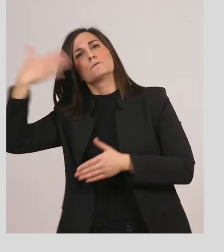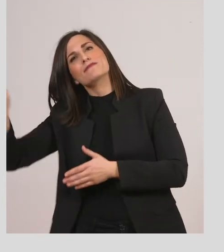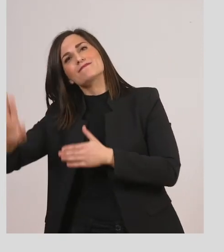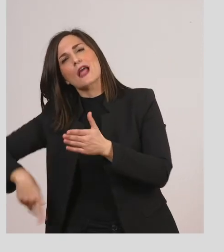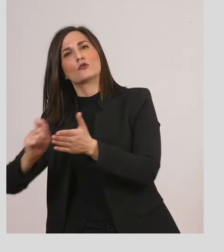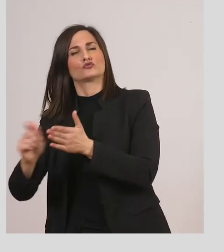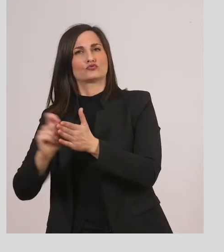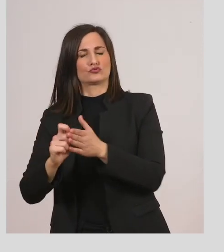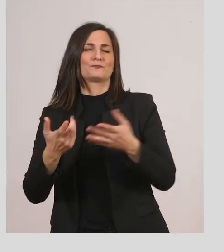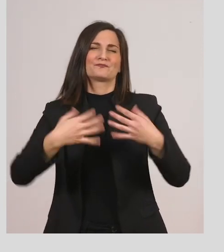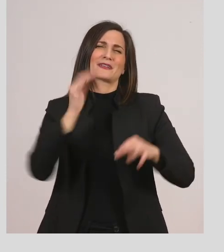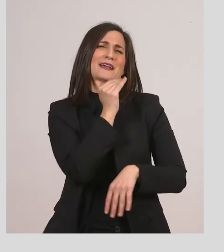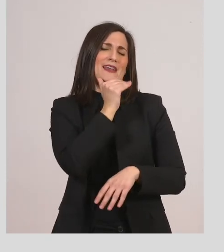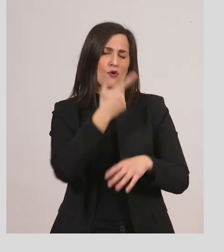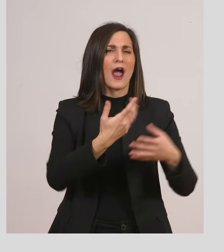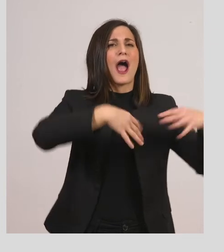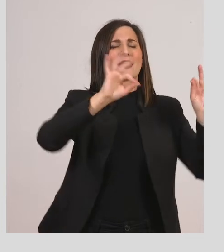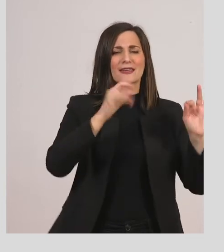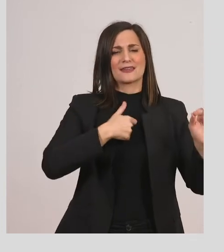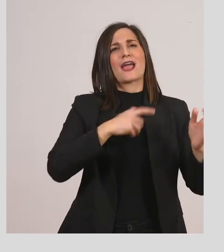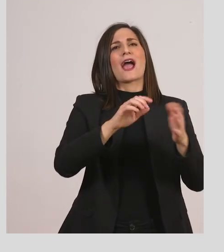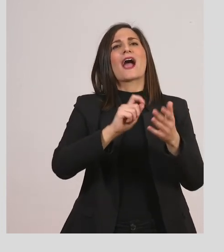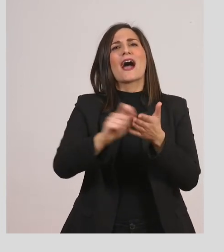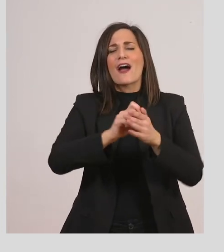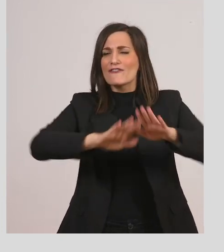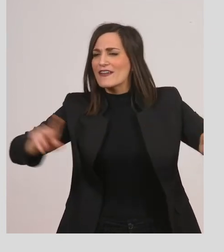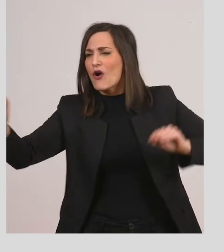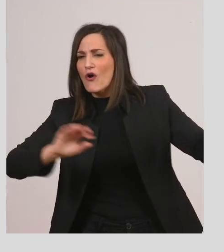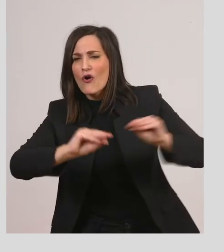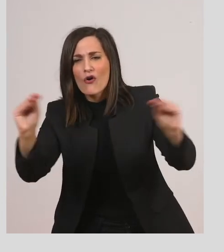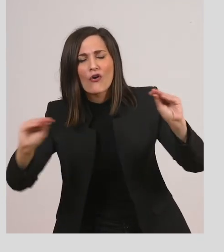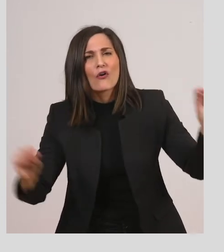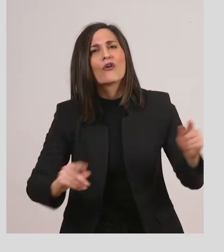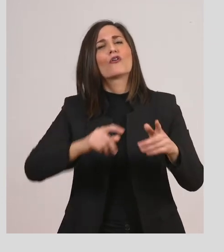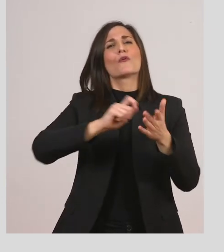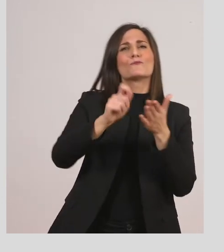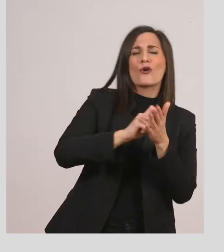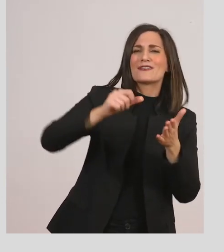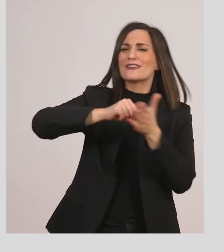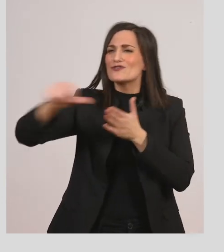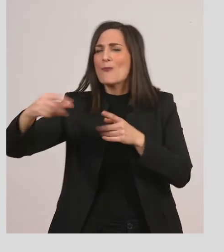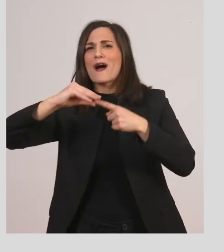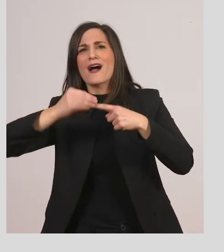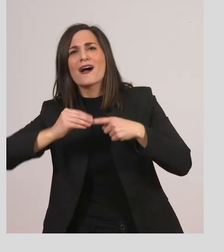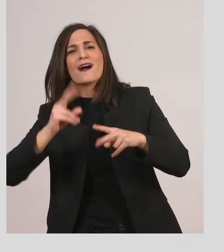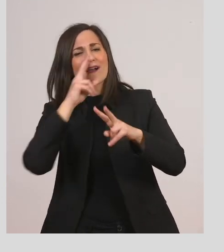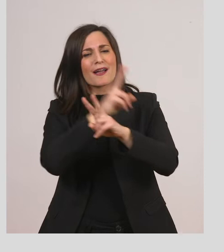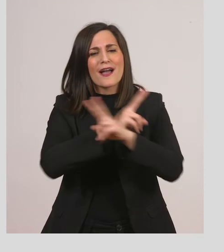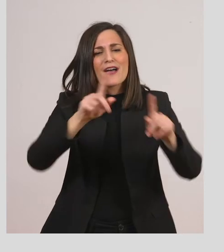Στα πολύ γρήγορα. Αν καθαρίσαμε το γραφείο. Αν διαλέξαμε μολύβια, γόμα, ξύστρες. Αν φροντίσαμε να είναι καθαρή η κόλλα ή το τετράδιο. Αν είχαμε κοντά μας τον υπολογιστή μας.